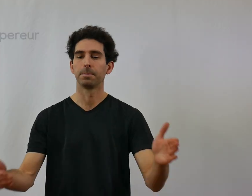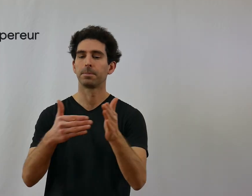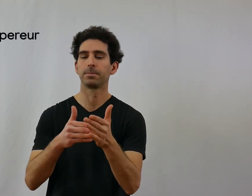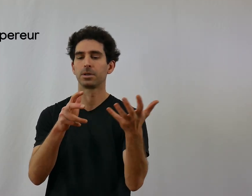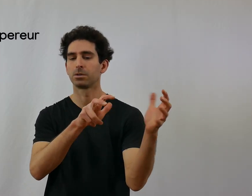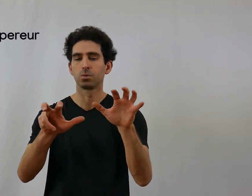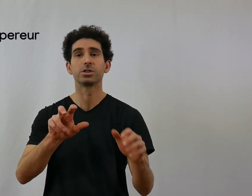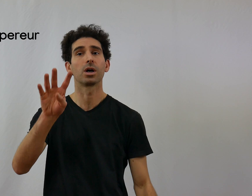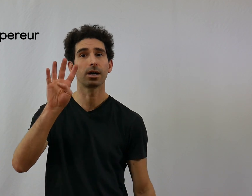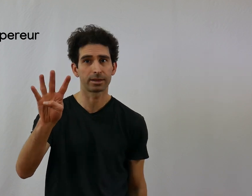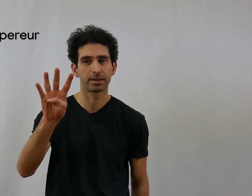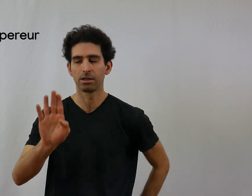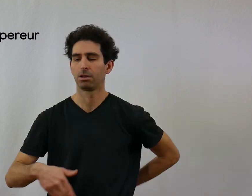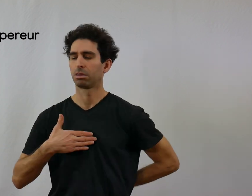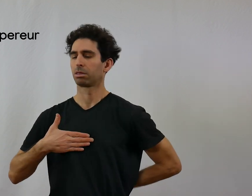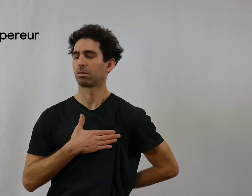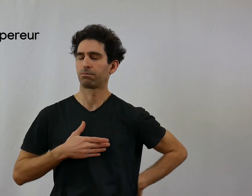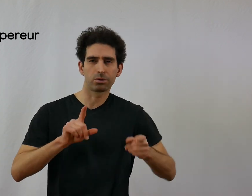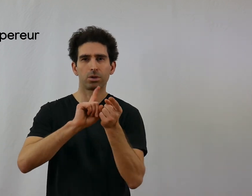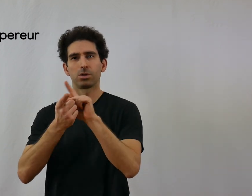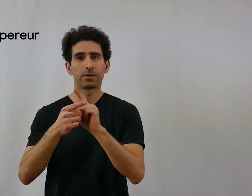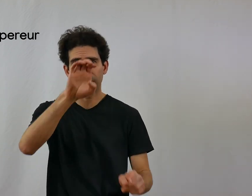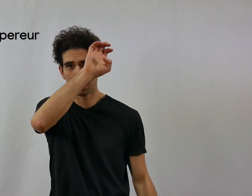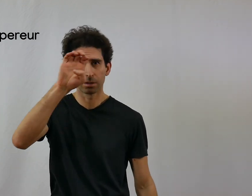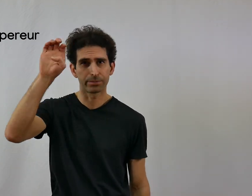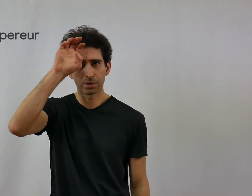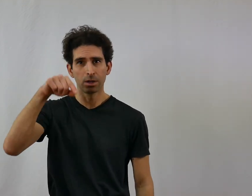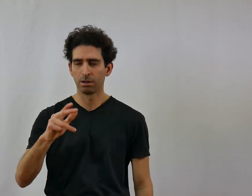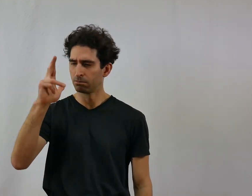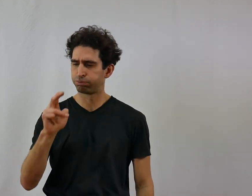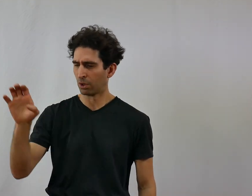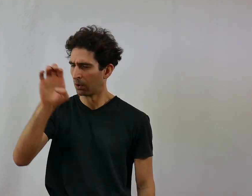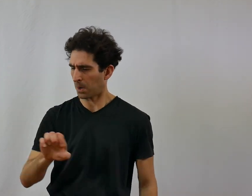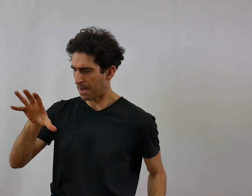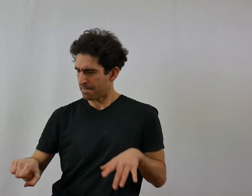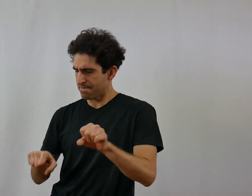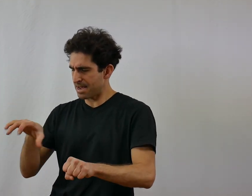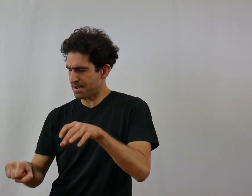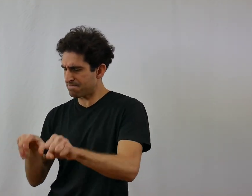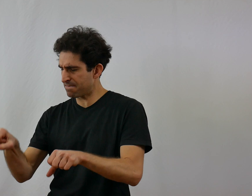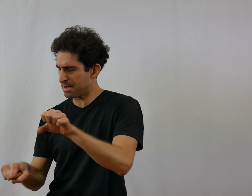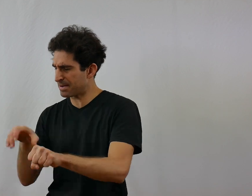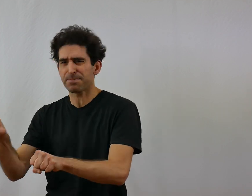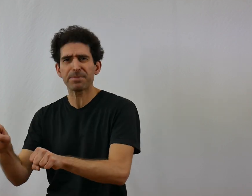En 1804, Napoléon Bonaparte devient empereur et part à la conquête de l’Europe.